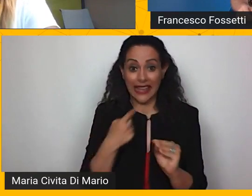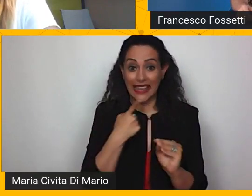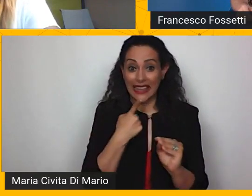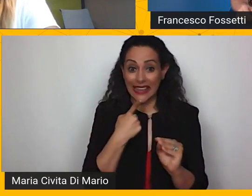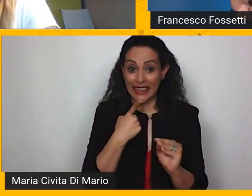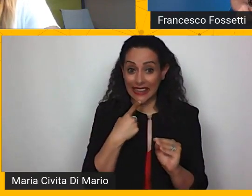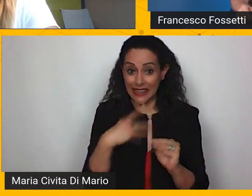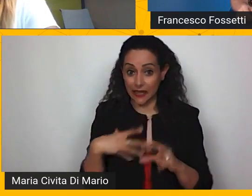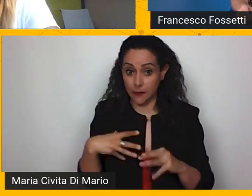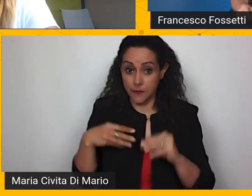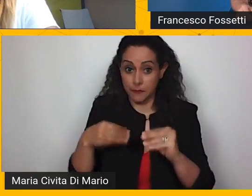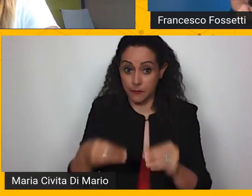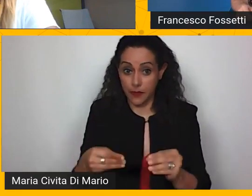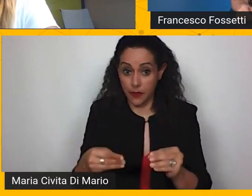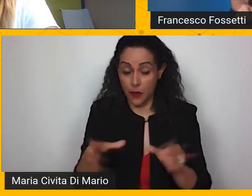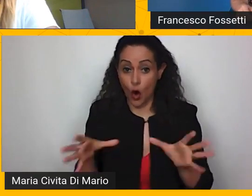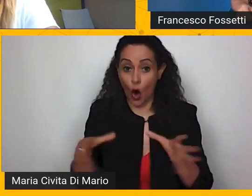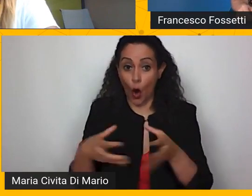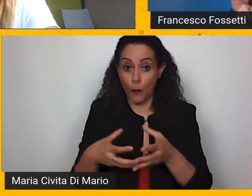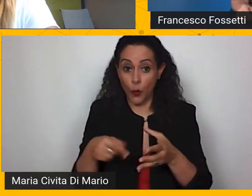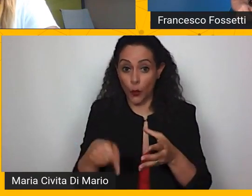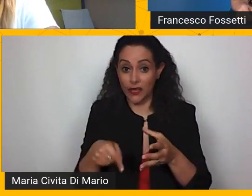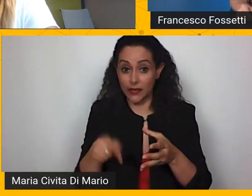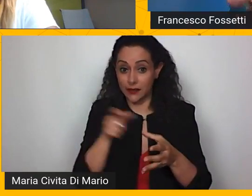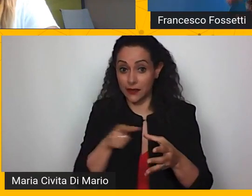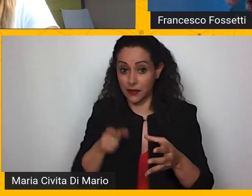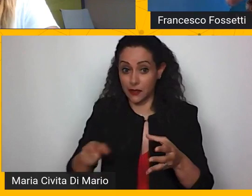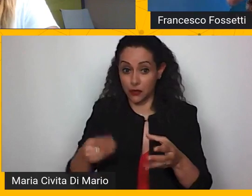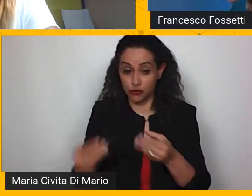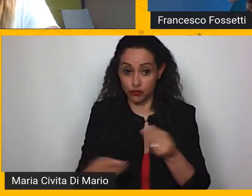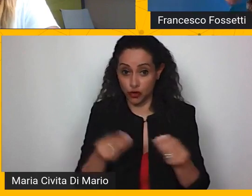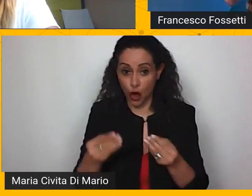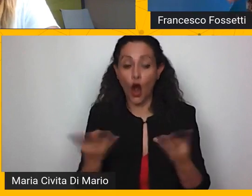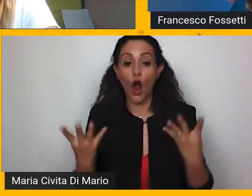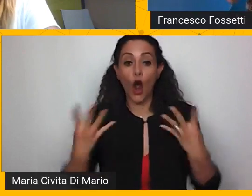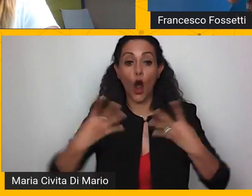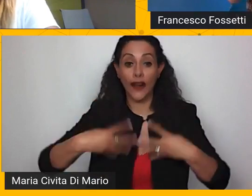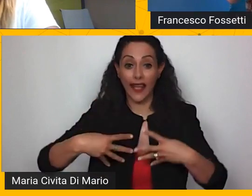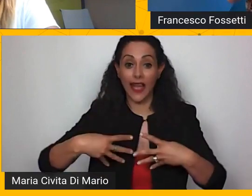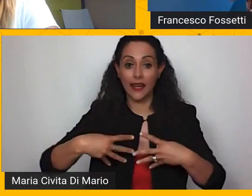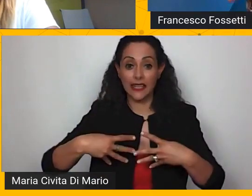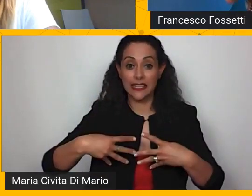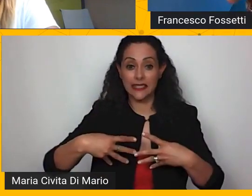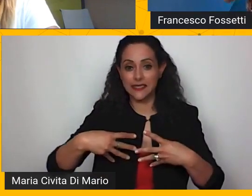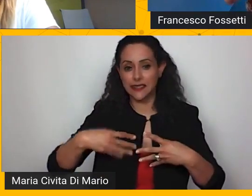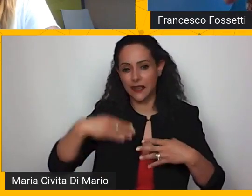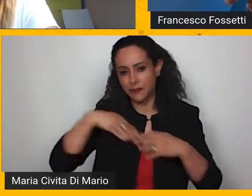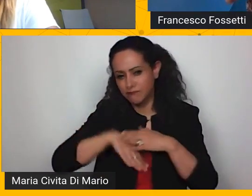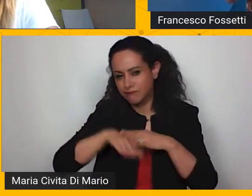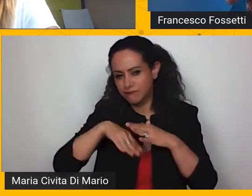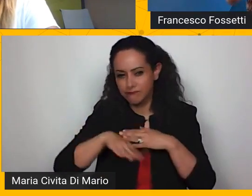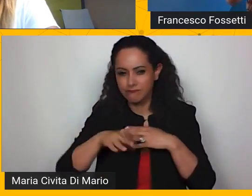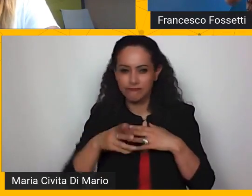quel gioco, le community di quel gioco eh effettivamente organizzano anche